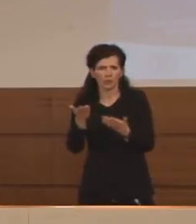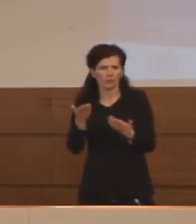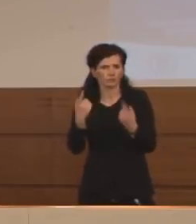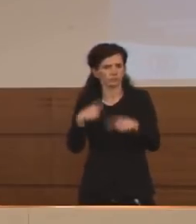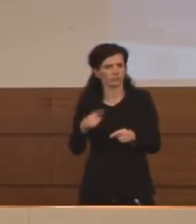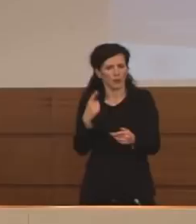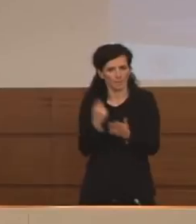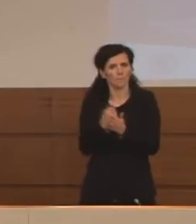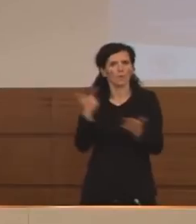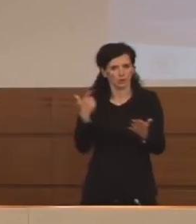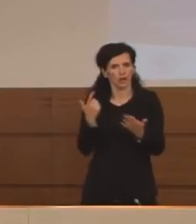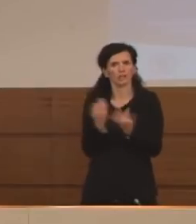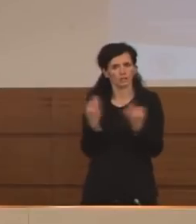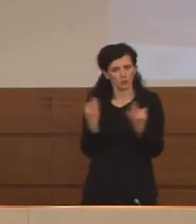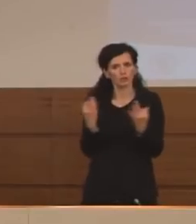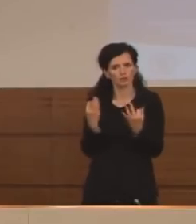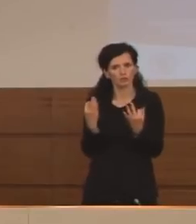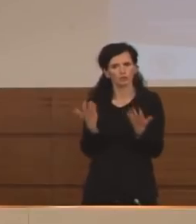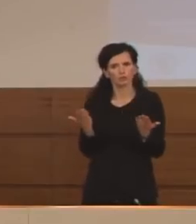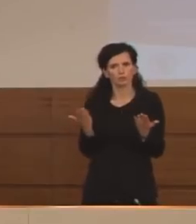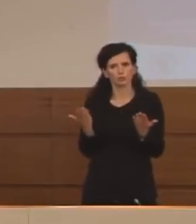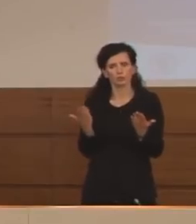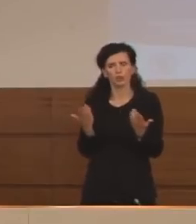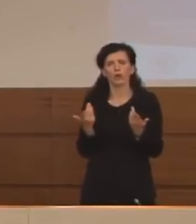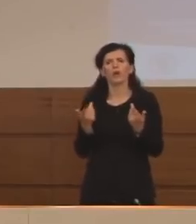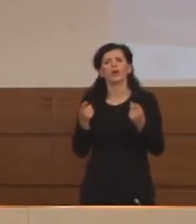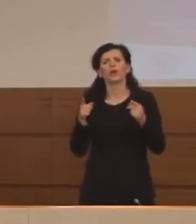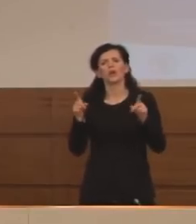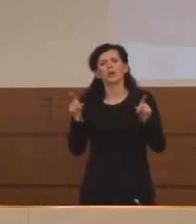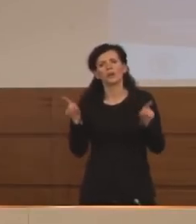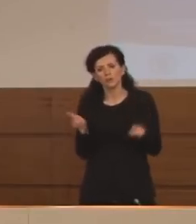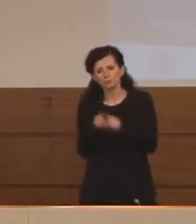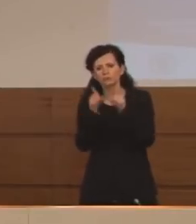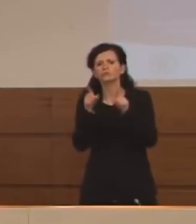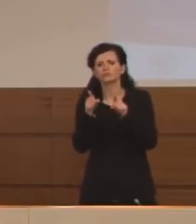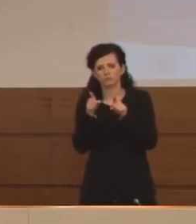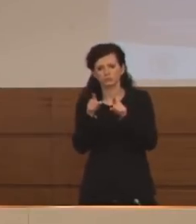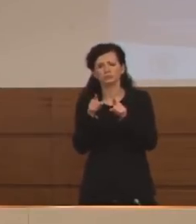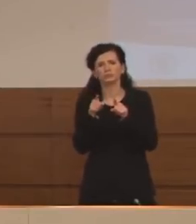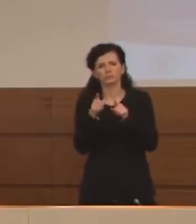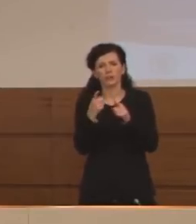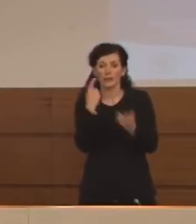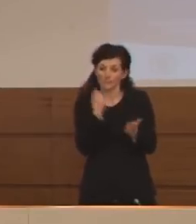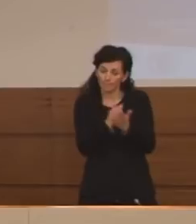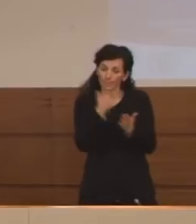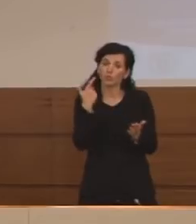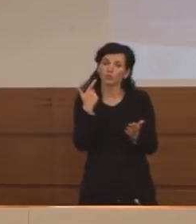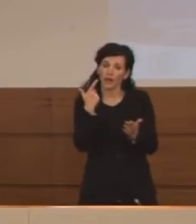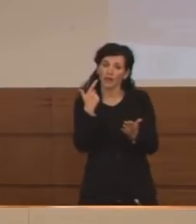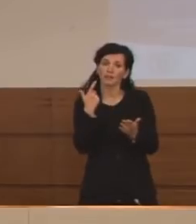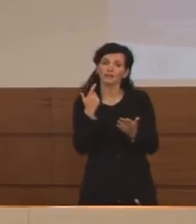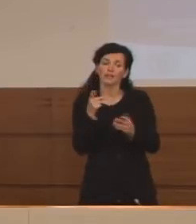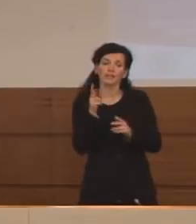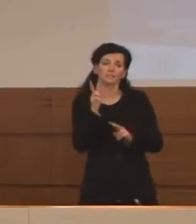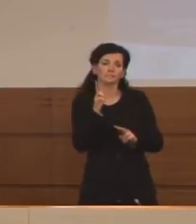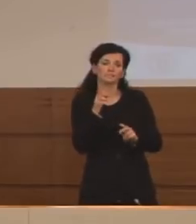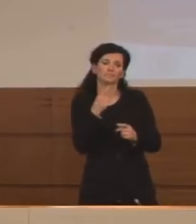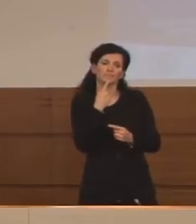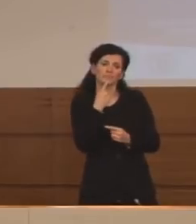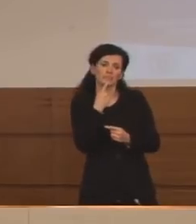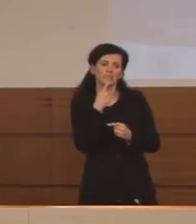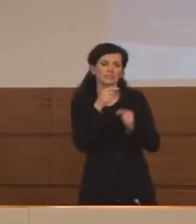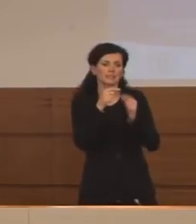così come, qualora ci sia la fattibilità, è importante andarli a fare ai contatti dei casi, no?